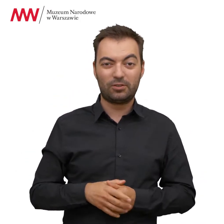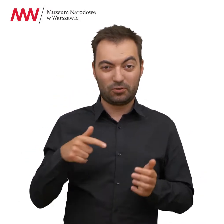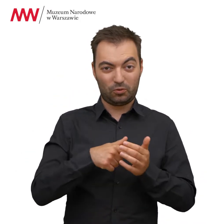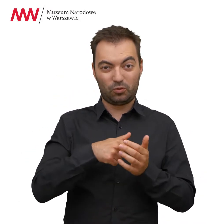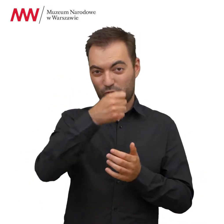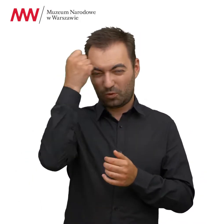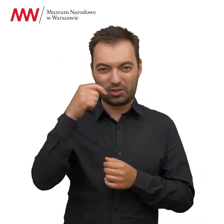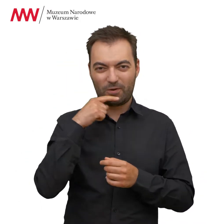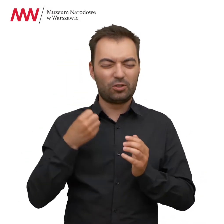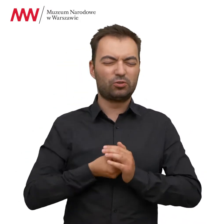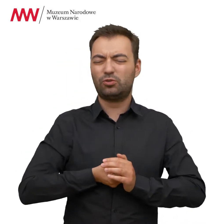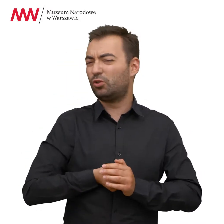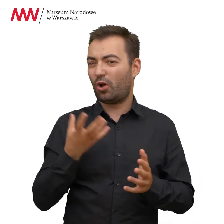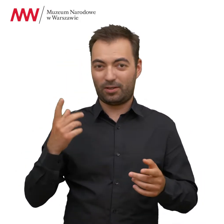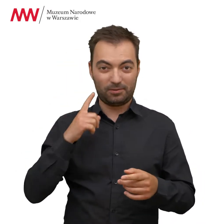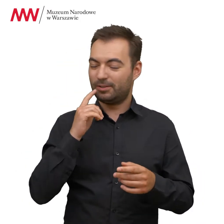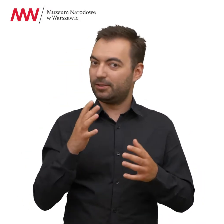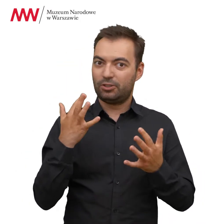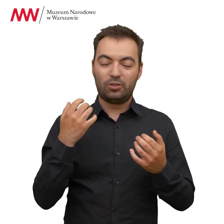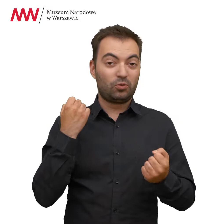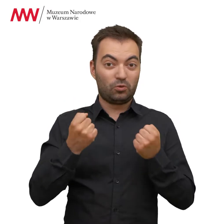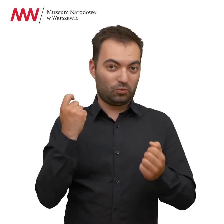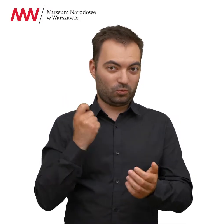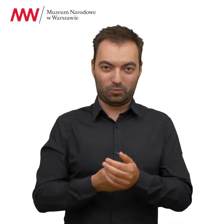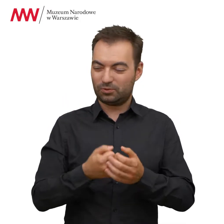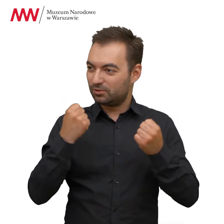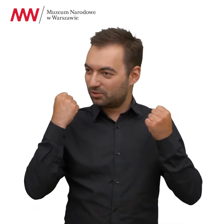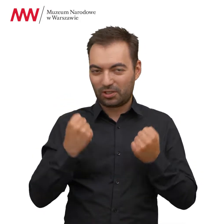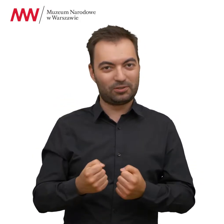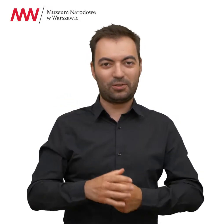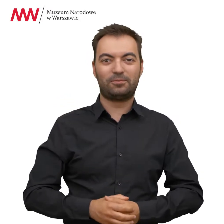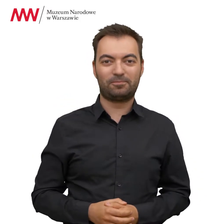Szkło rubinowe było drogie i trudno dostępne.